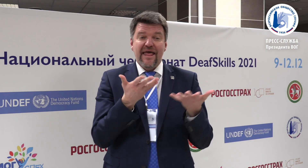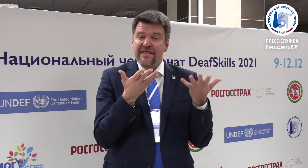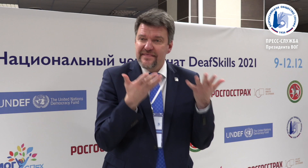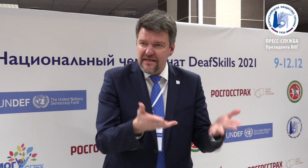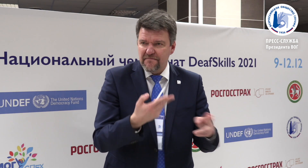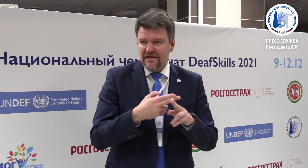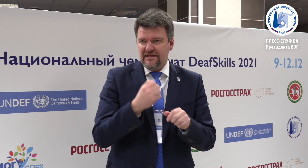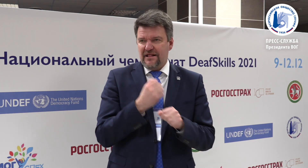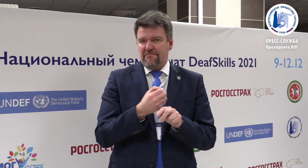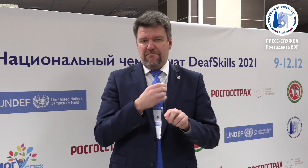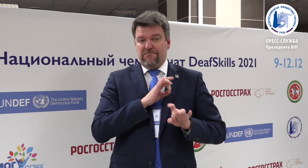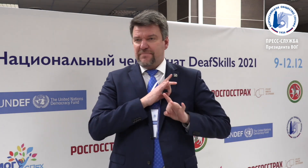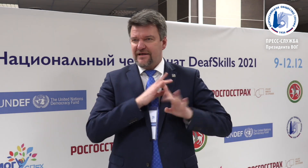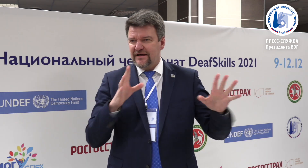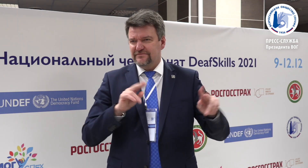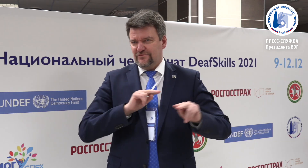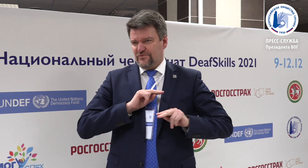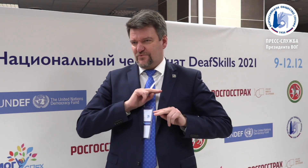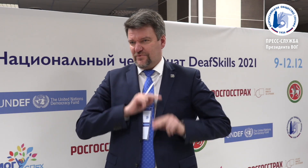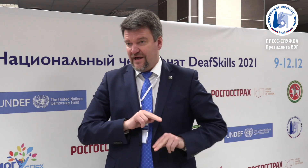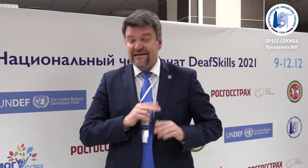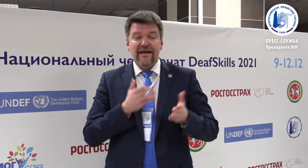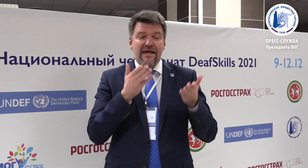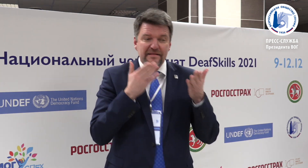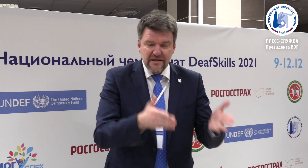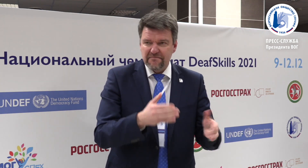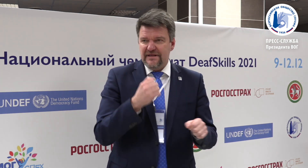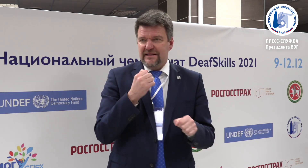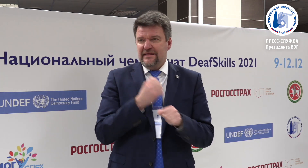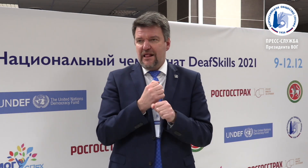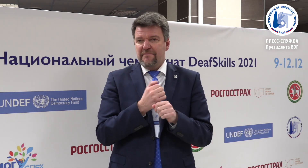Мы сделали им праздник труда, направили их судьбу,